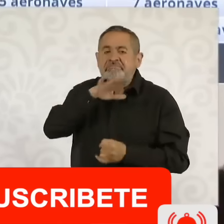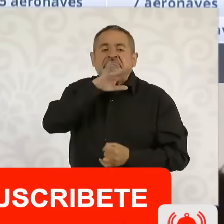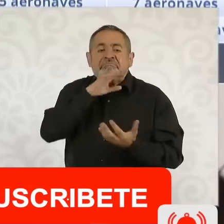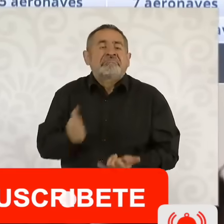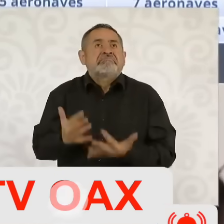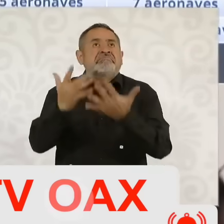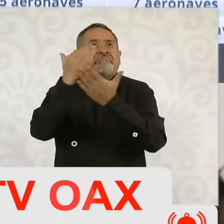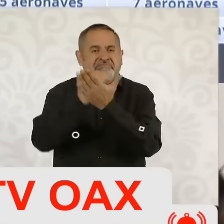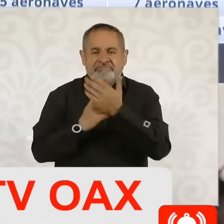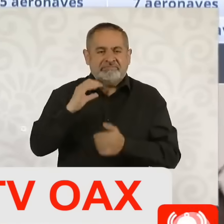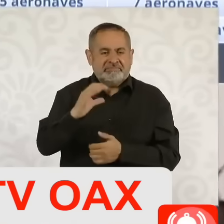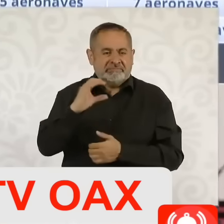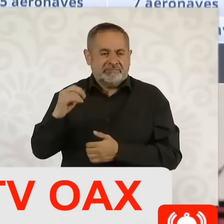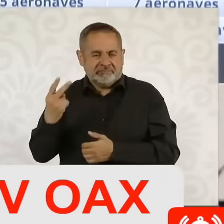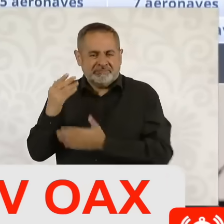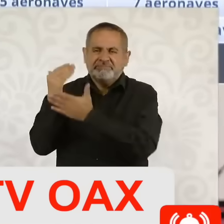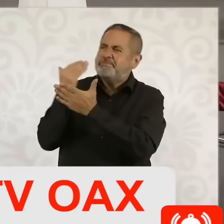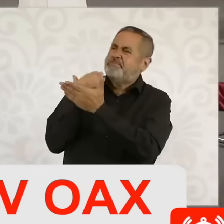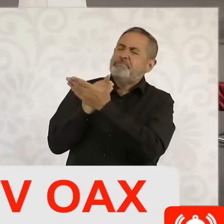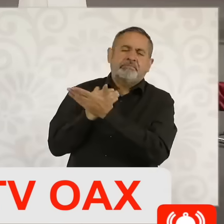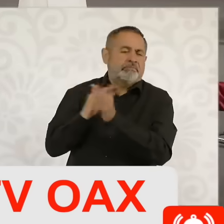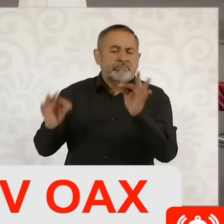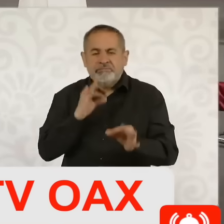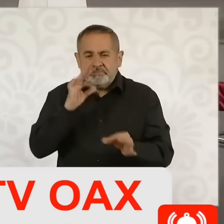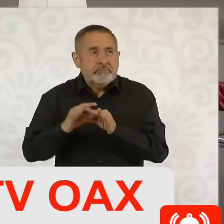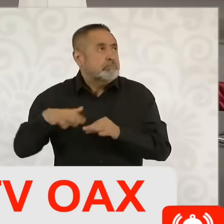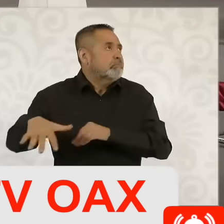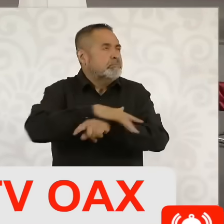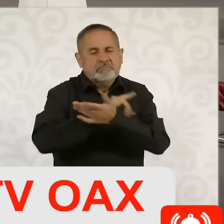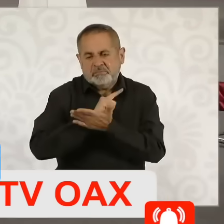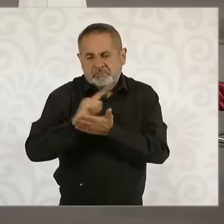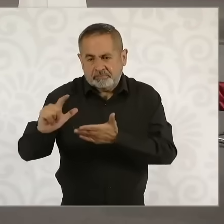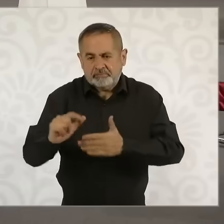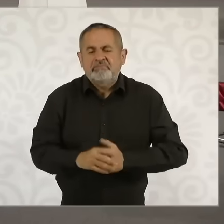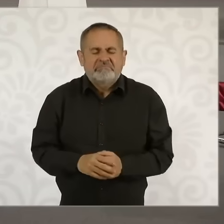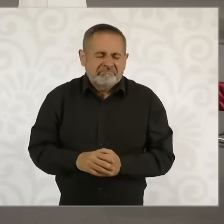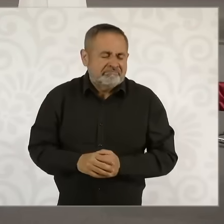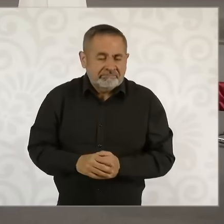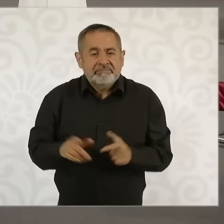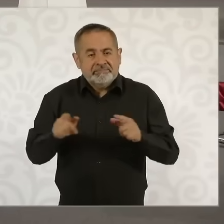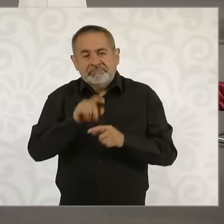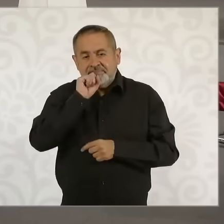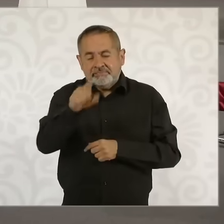CO2 y reducir otras condiciones de la huella del carbono. Y con esto precisamente también lo que es